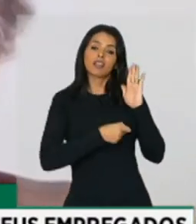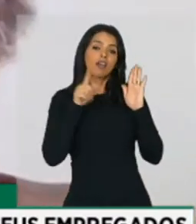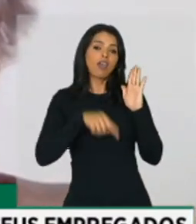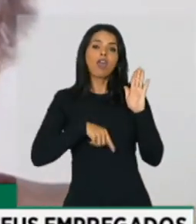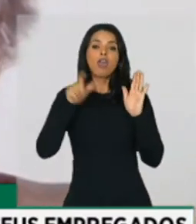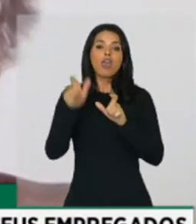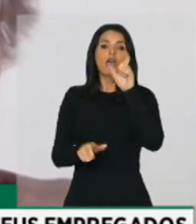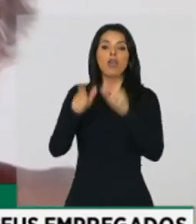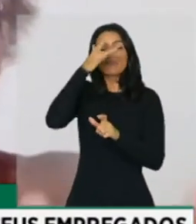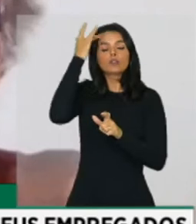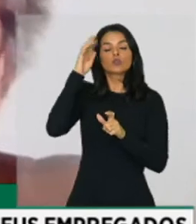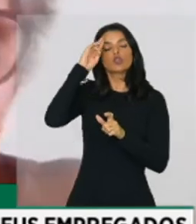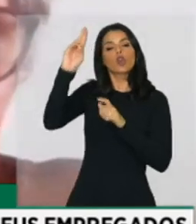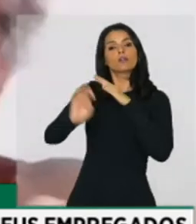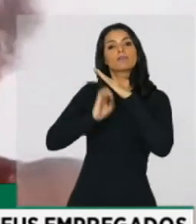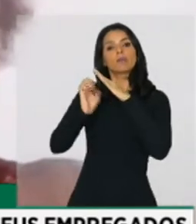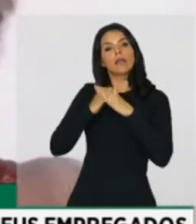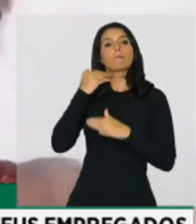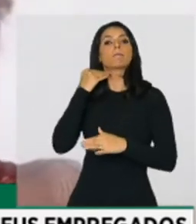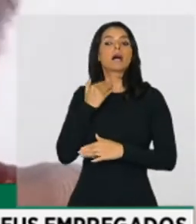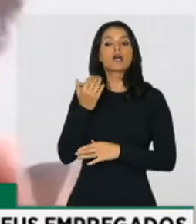E A INICIATIVA PRIVADA JÁ PODEM CONTRIBUIR COM O SUS,